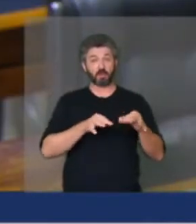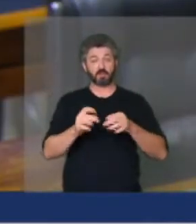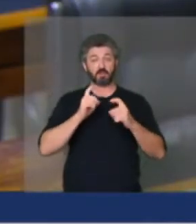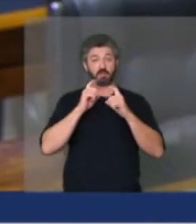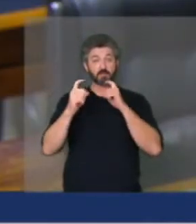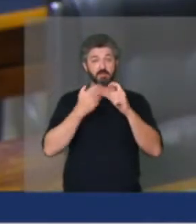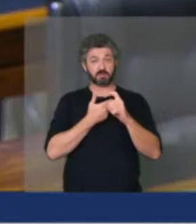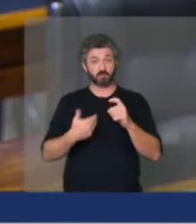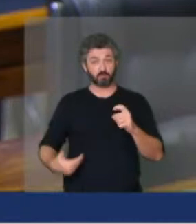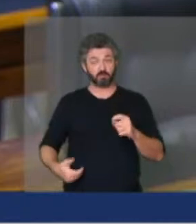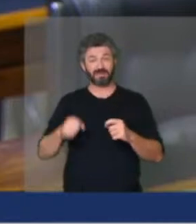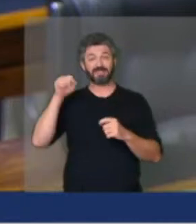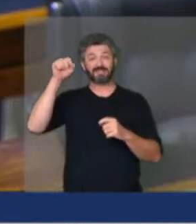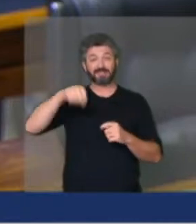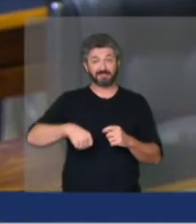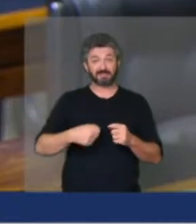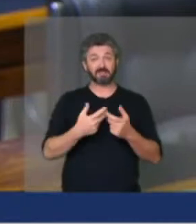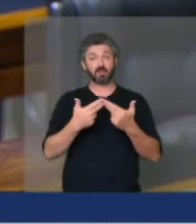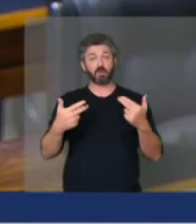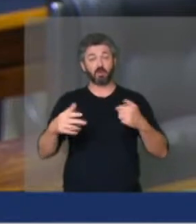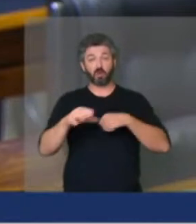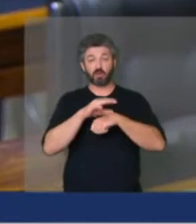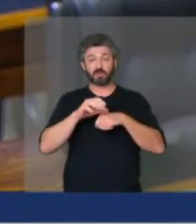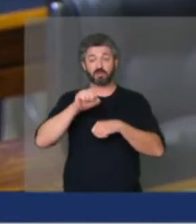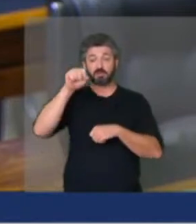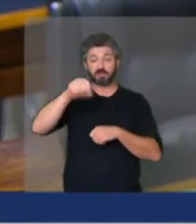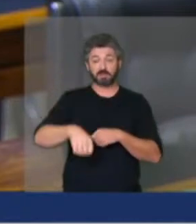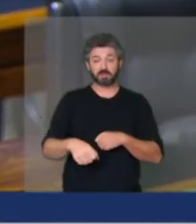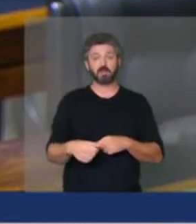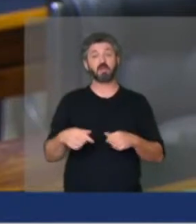E AQUI PAULO GUEDES DEVE RESPOSTAS PORQUE ESTÁ FERINDO A ÉTICA, A ORGANIZAÇÃO